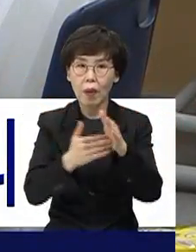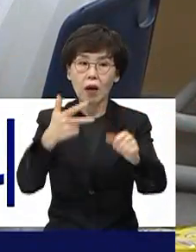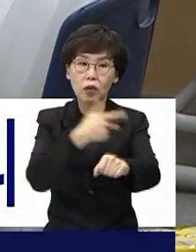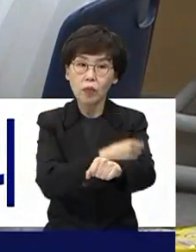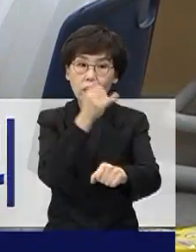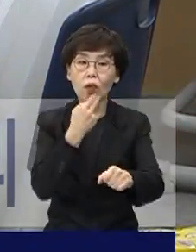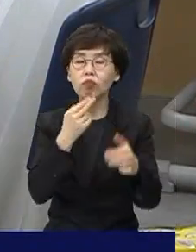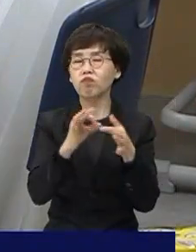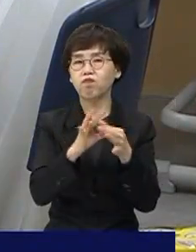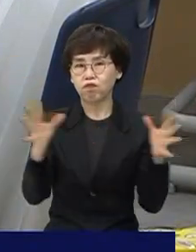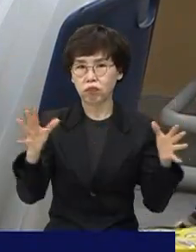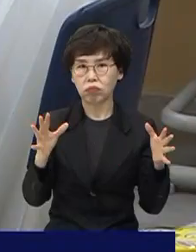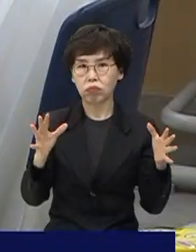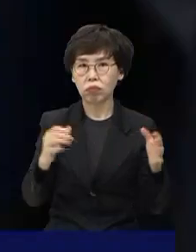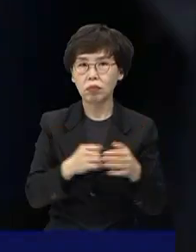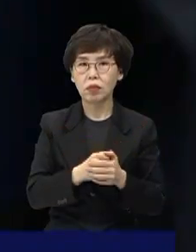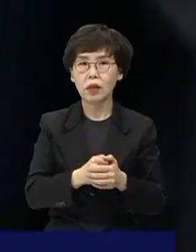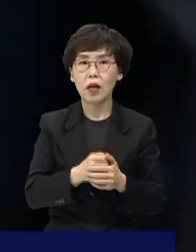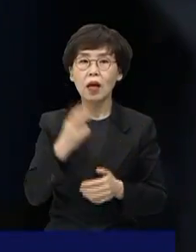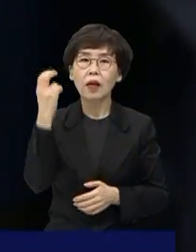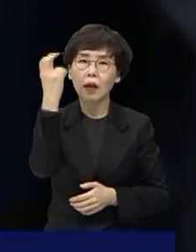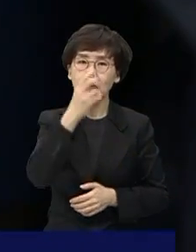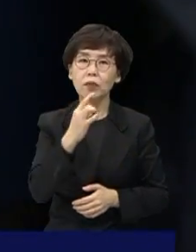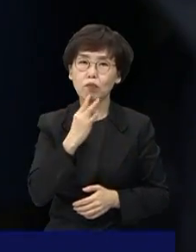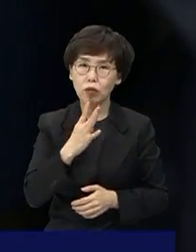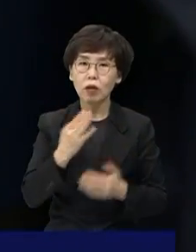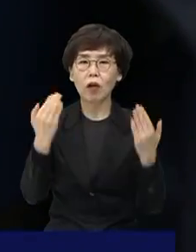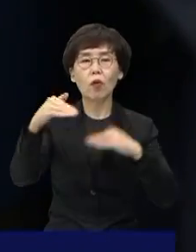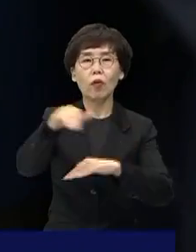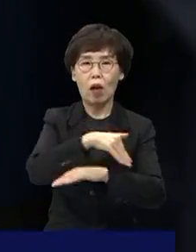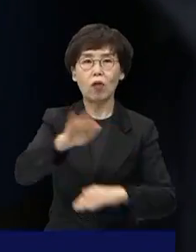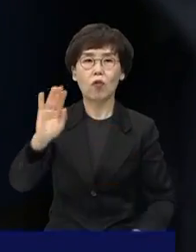맞았는지와 관계없이 수동감시자로 지정해 등교할 수 있도록 했습니다.